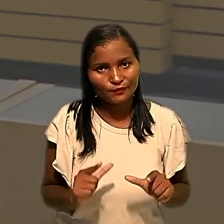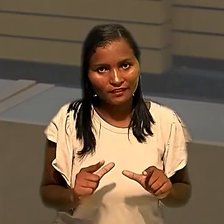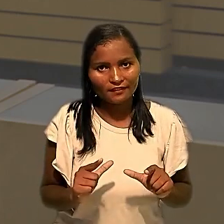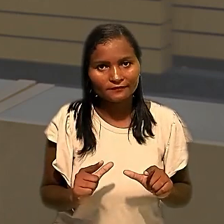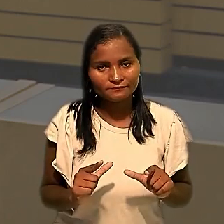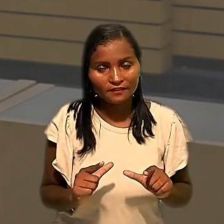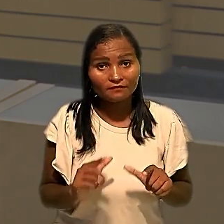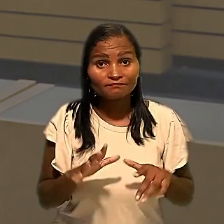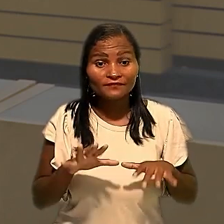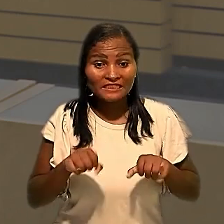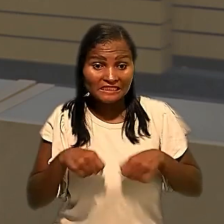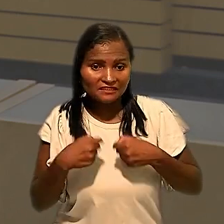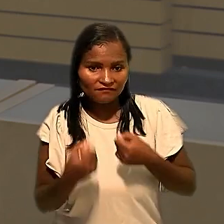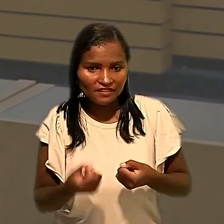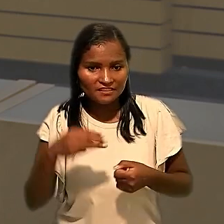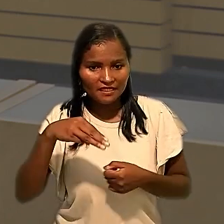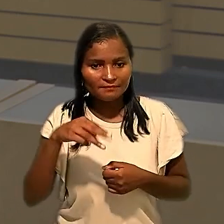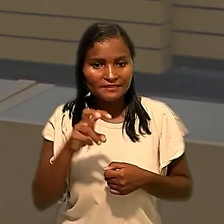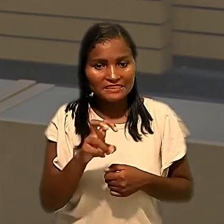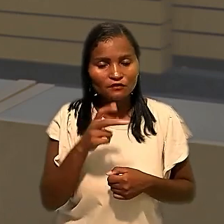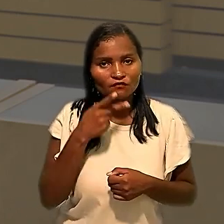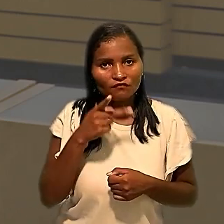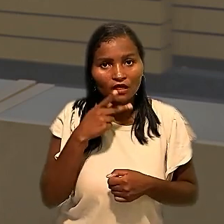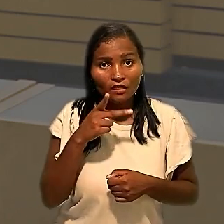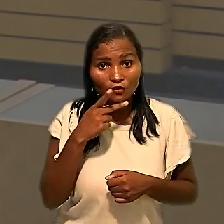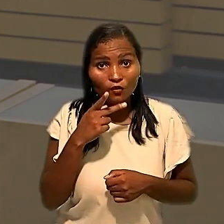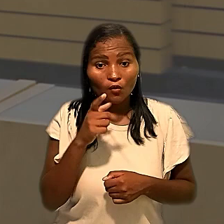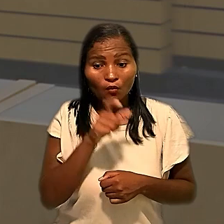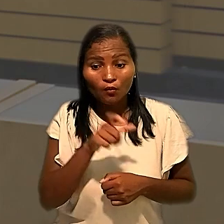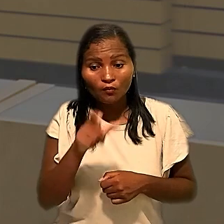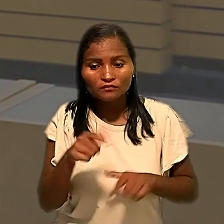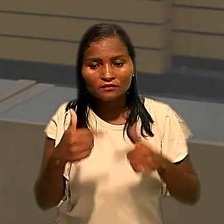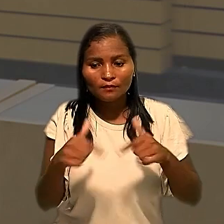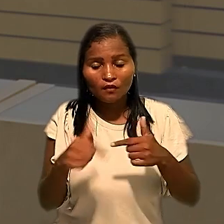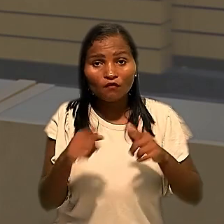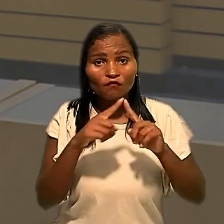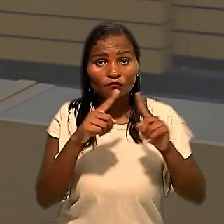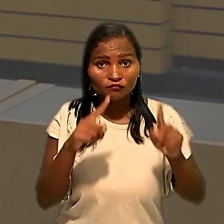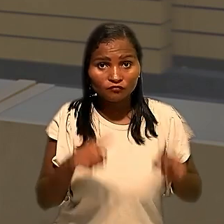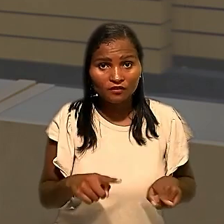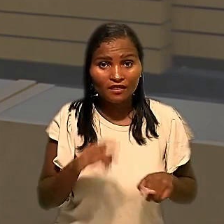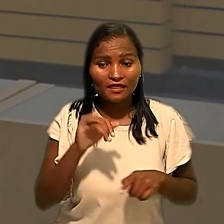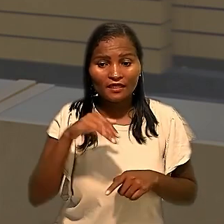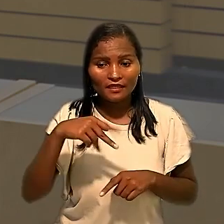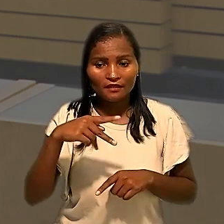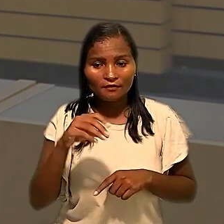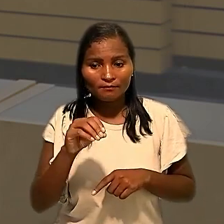ambiente. Em defesa, a M5 alegou que os trabalhadores foram empregados pelo Empório